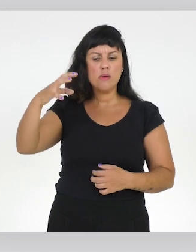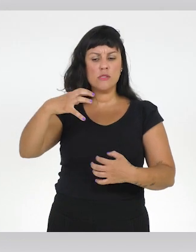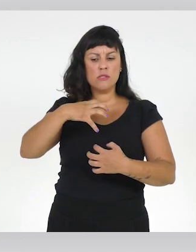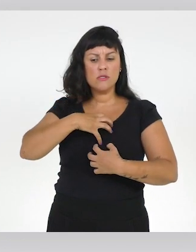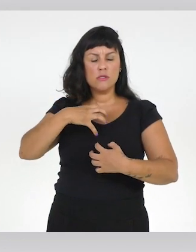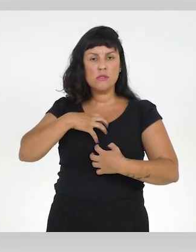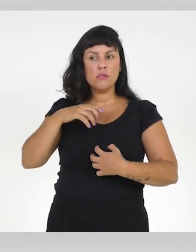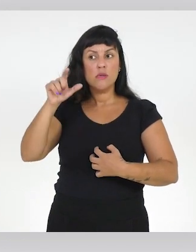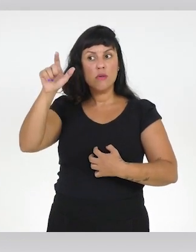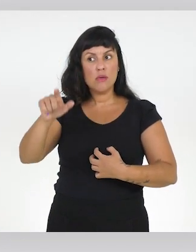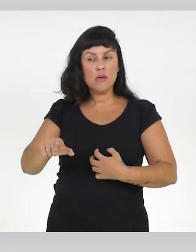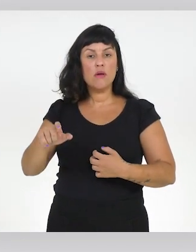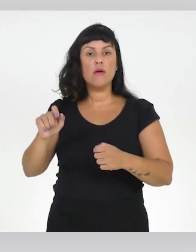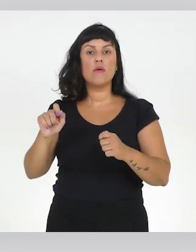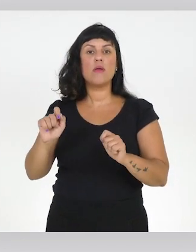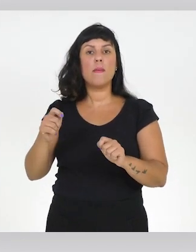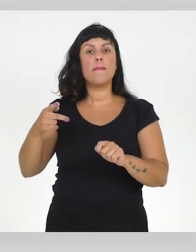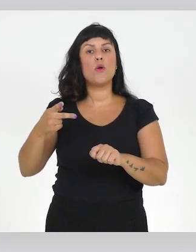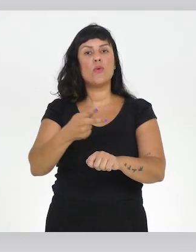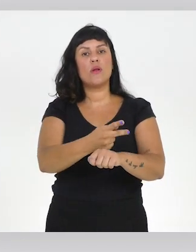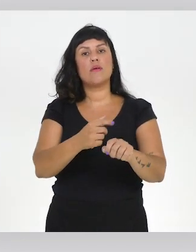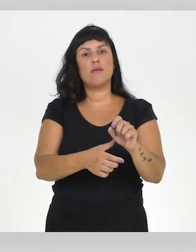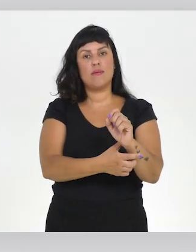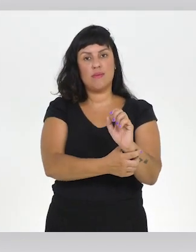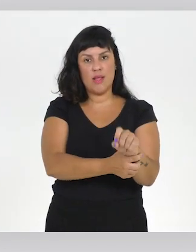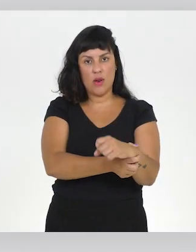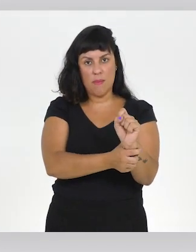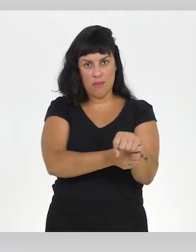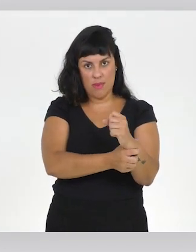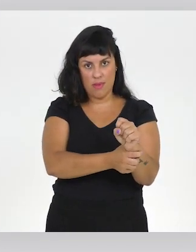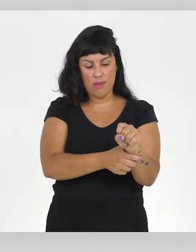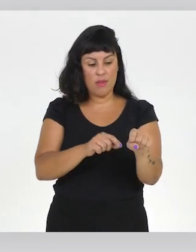O fisioterapeuta atende os pacientes na atenção básica em saúde,